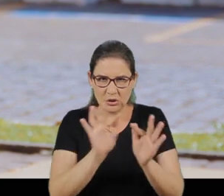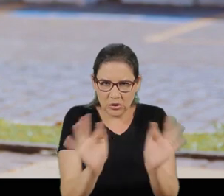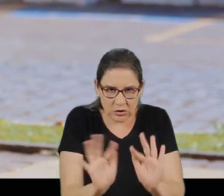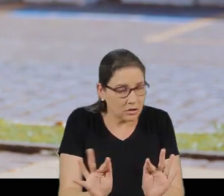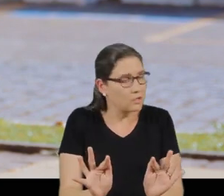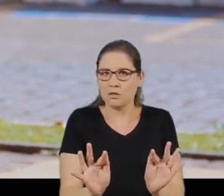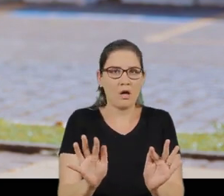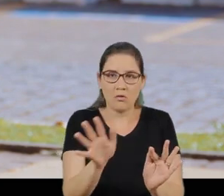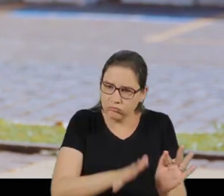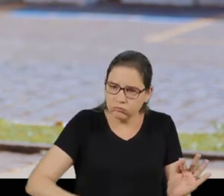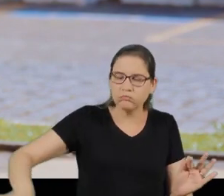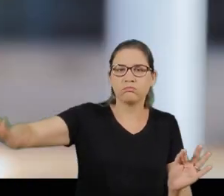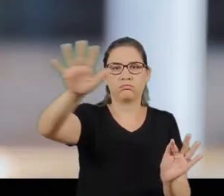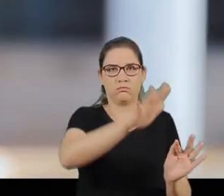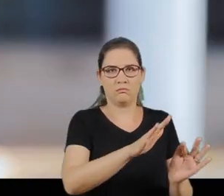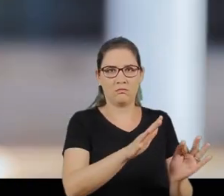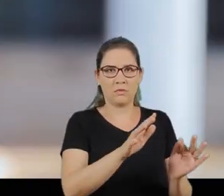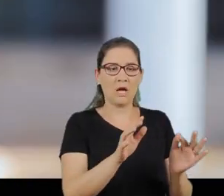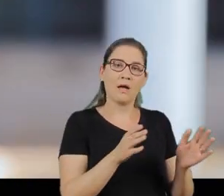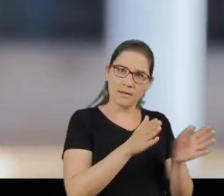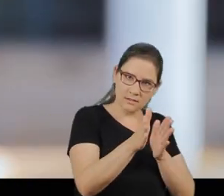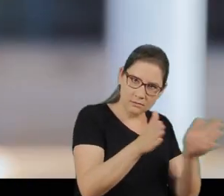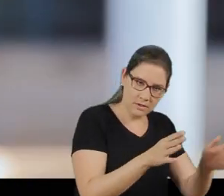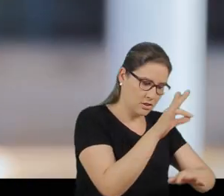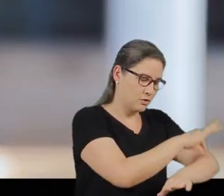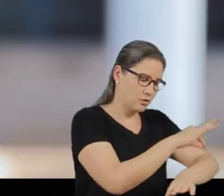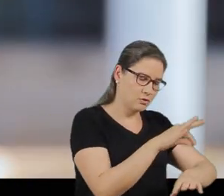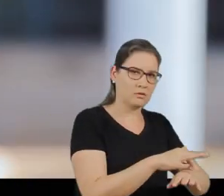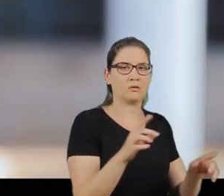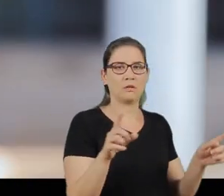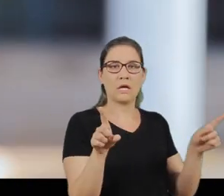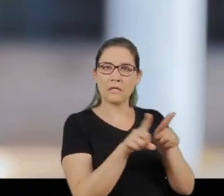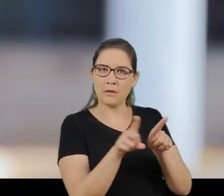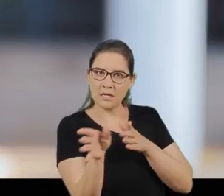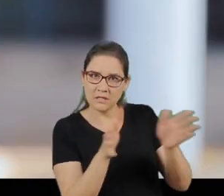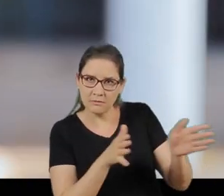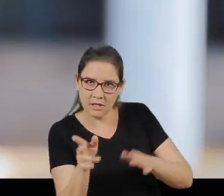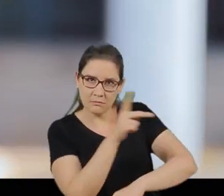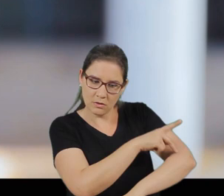aspecto mais amplo que envolve a acessibilidade arquitetônica, mas também